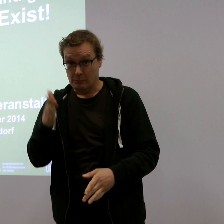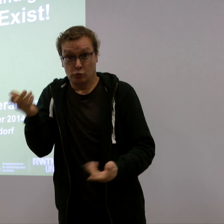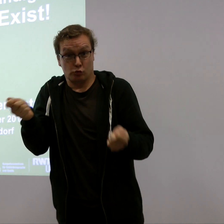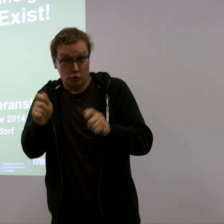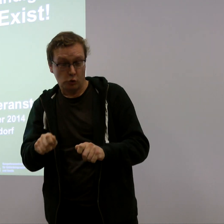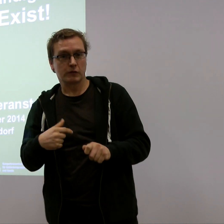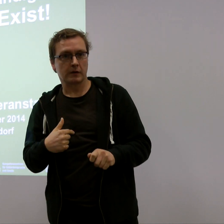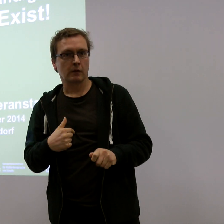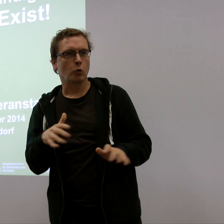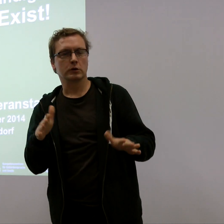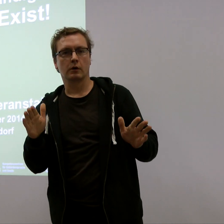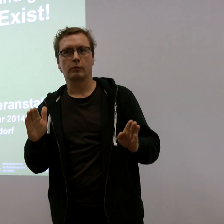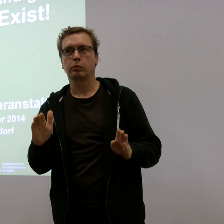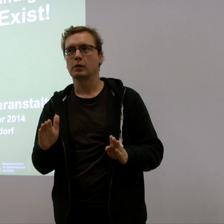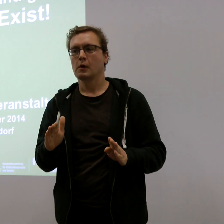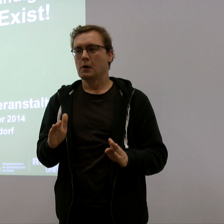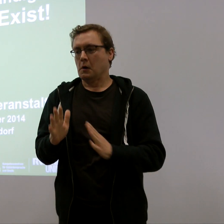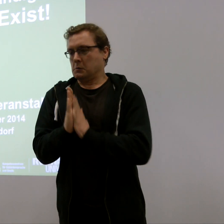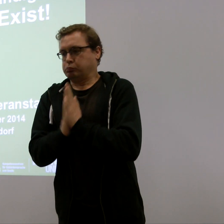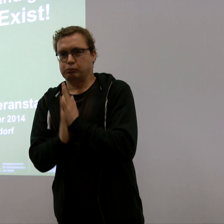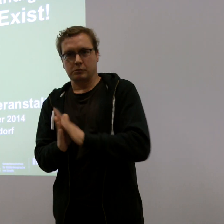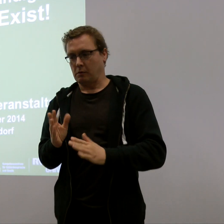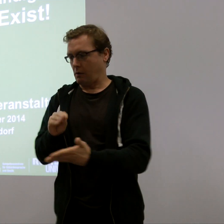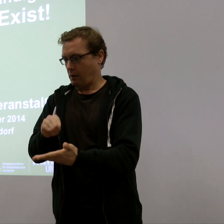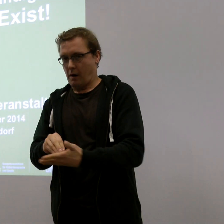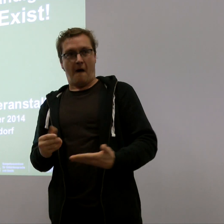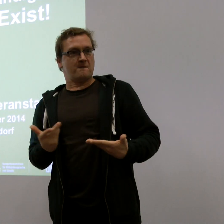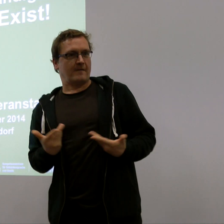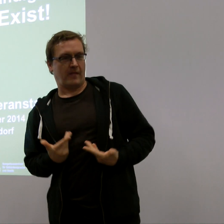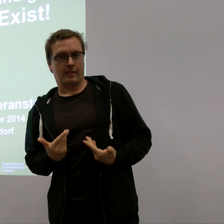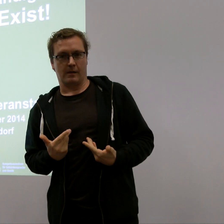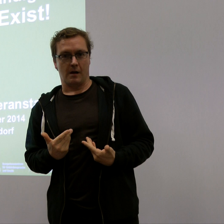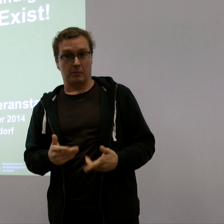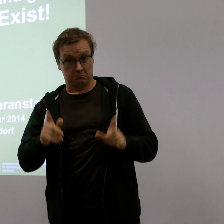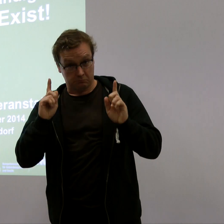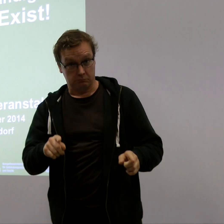Aber zum Schluss wurde die Unsicherheit immer geringer und viele waren motiviert und haben sich zum Gründerseminar angemeldet.